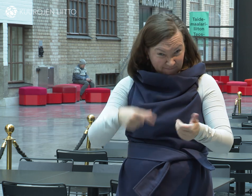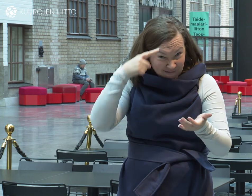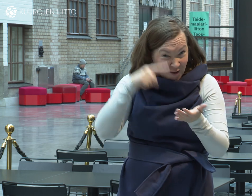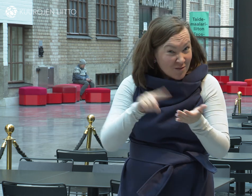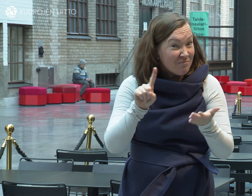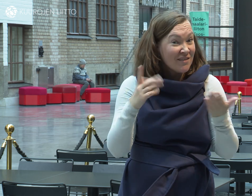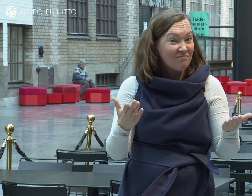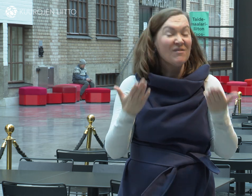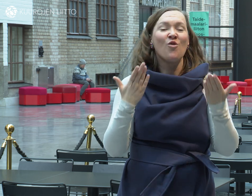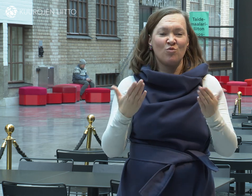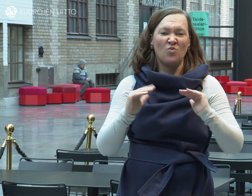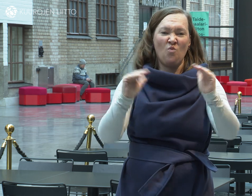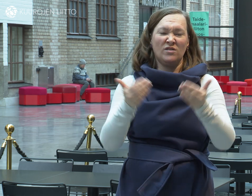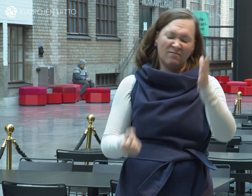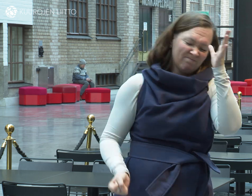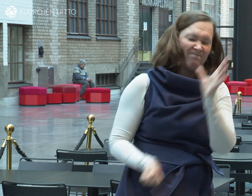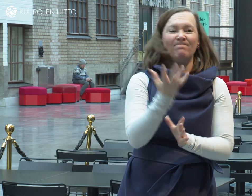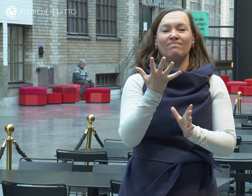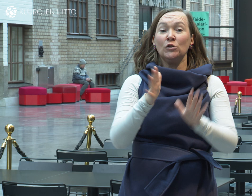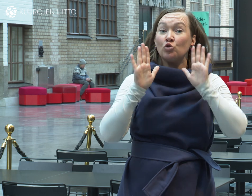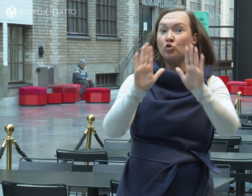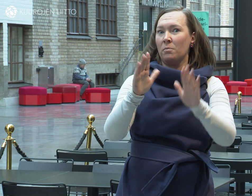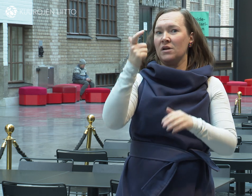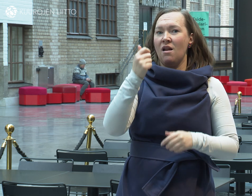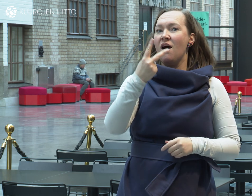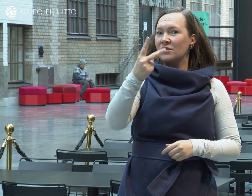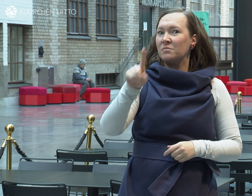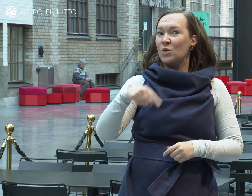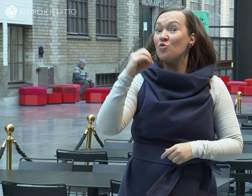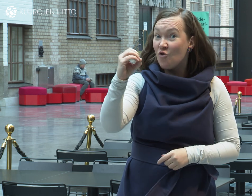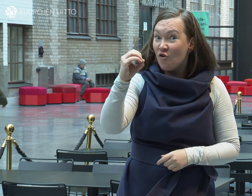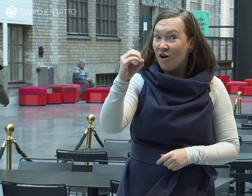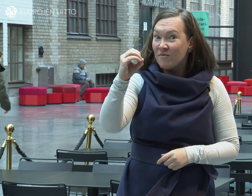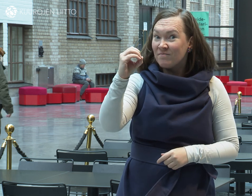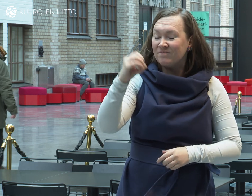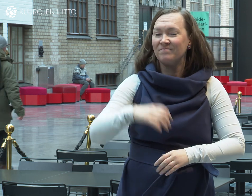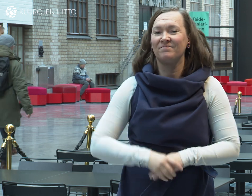Tämän seurauksena syntyi StopKela 2.0.